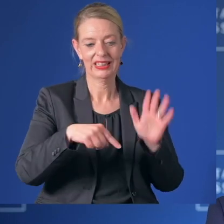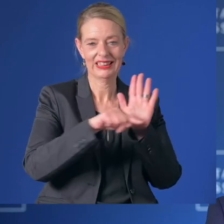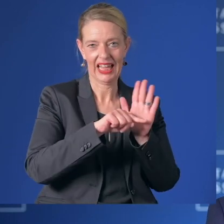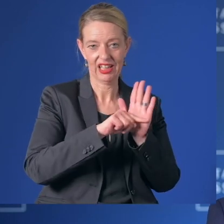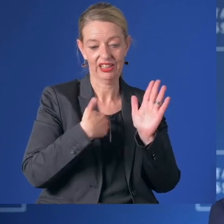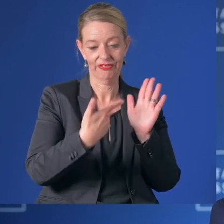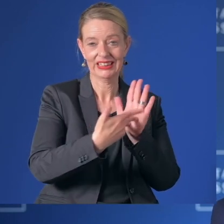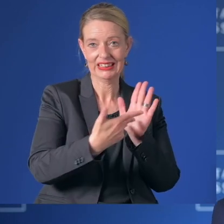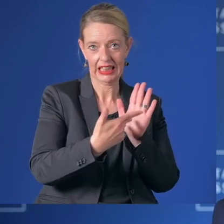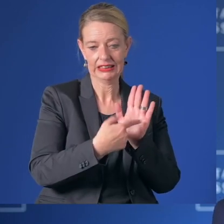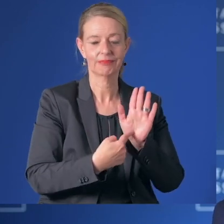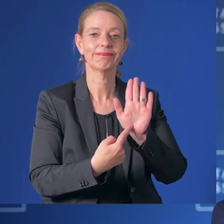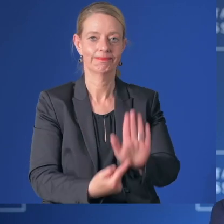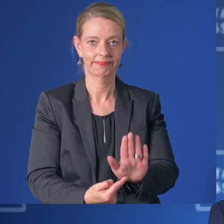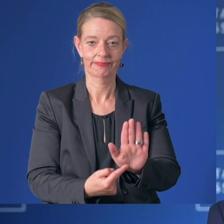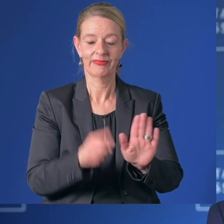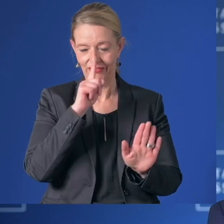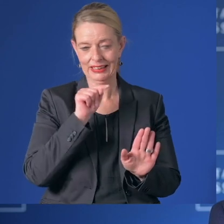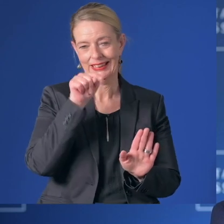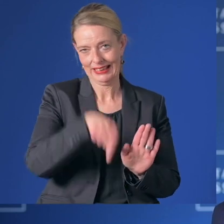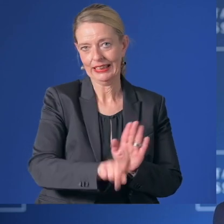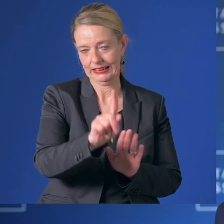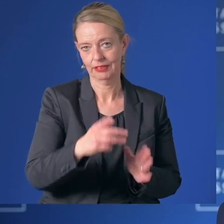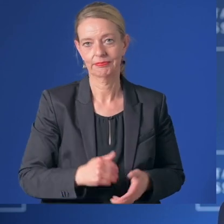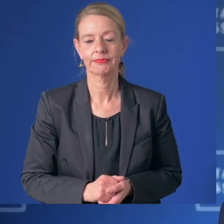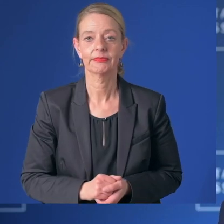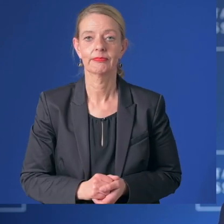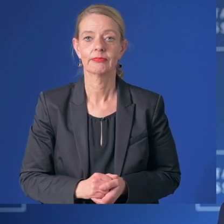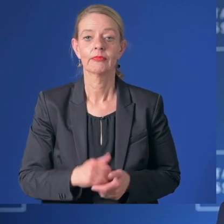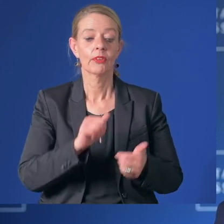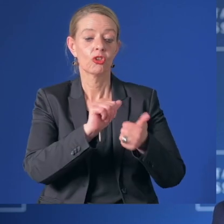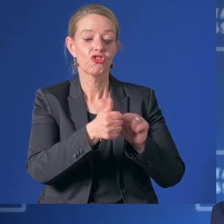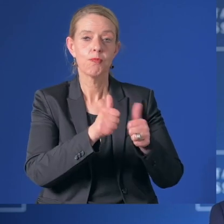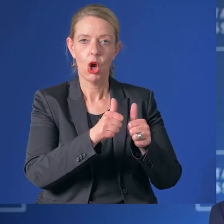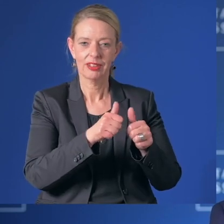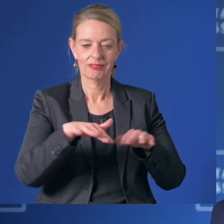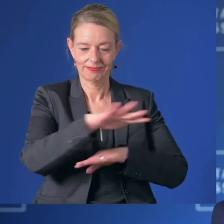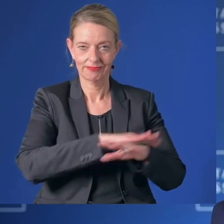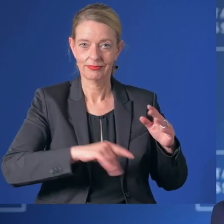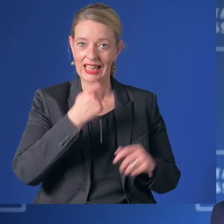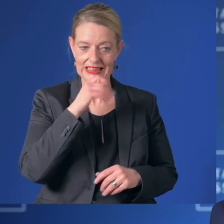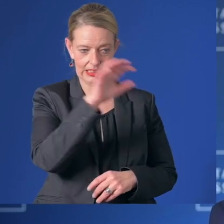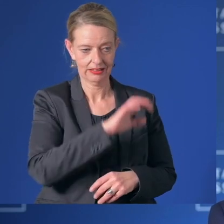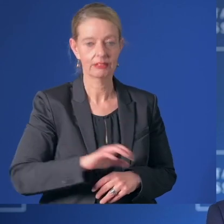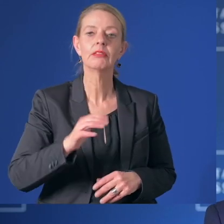Corona-Testergebnisses beim Eintritt erforderlich. Die Essener Sportanlagen öffnen wieder für mehr Personen.